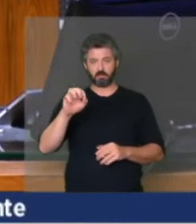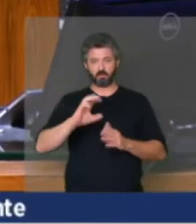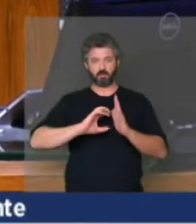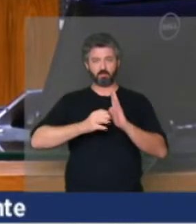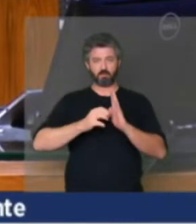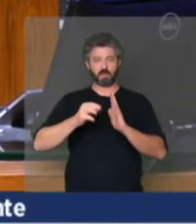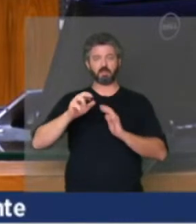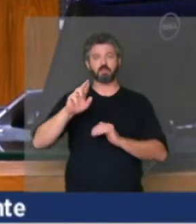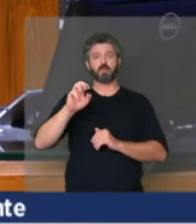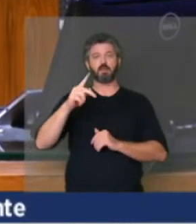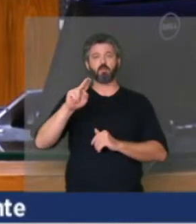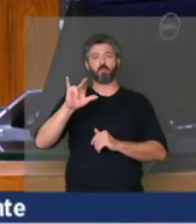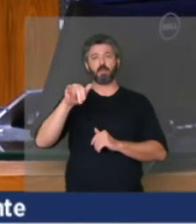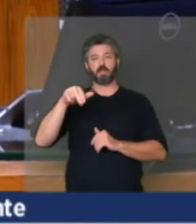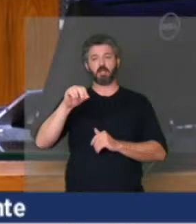ORIENTAÇÃO TAMBÉM. DEPUTADO